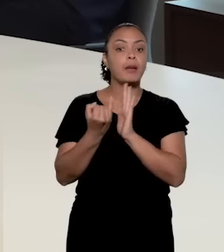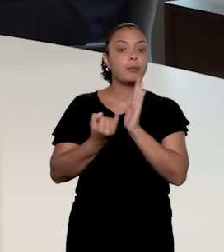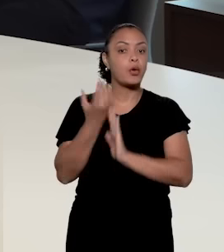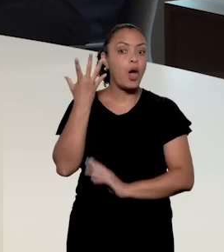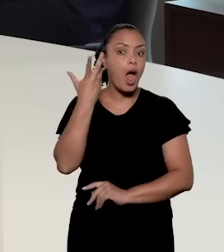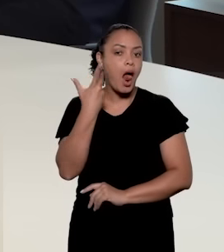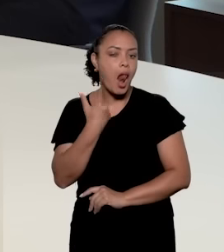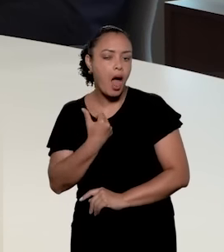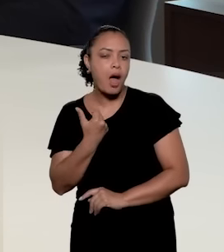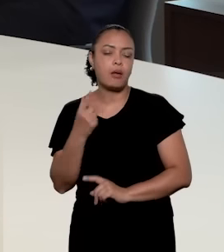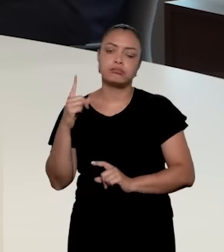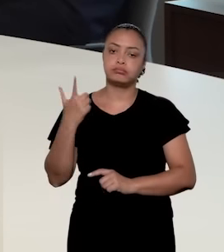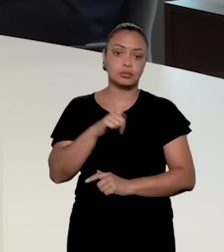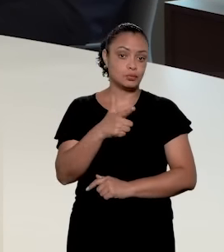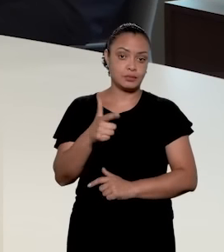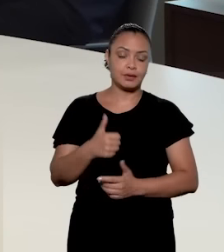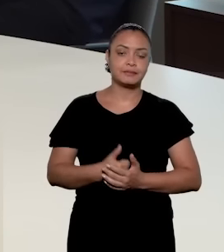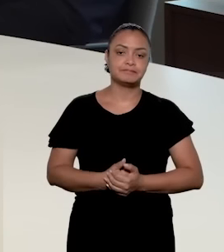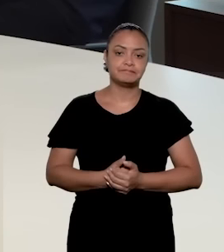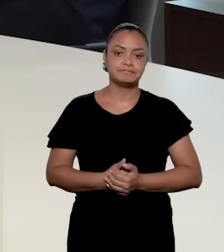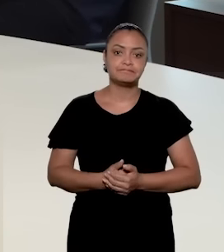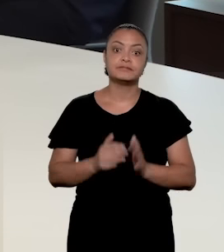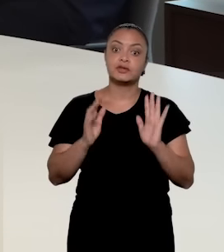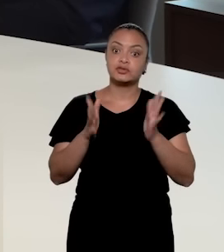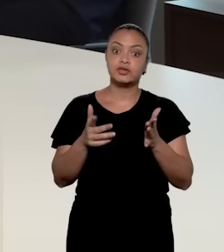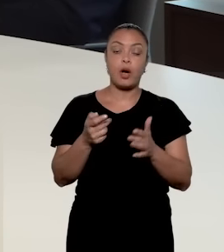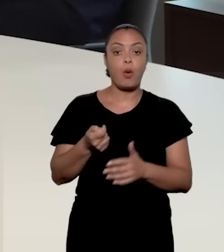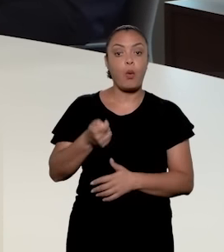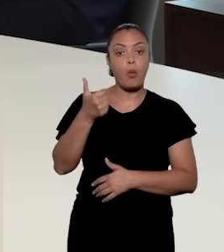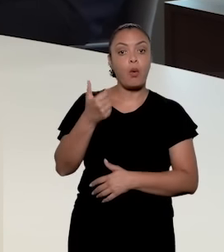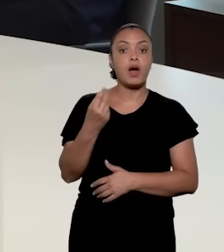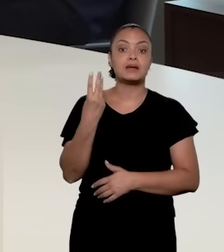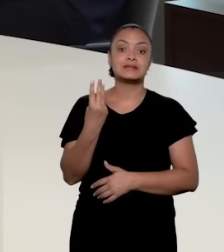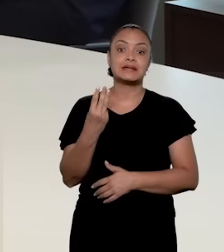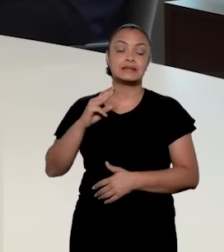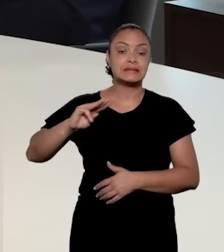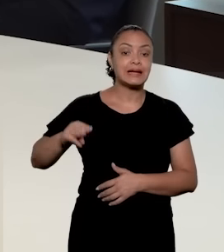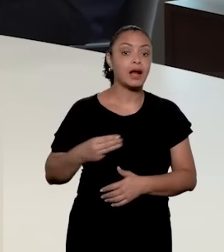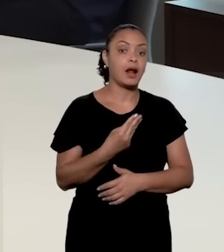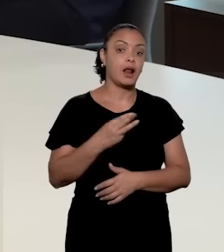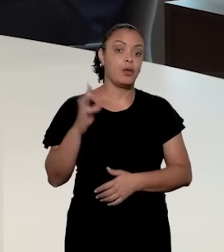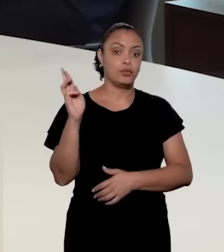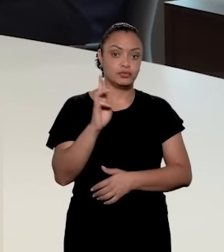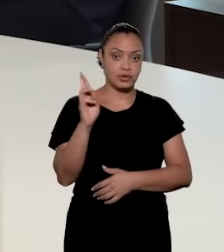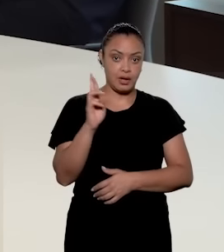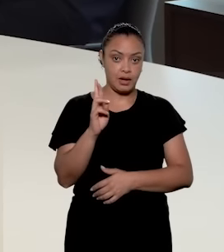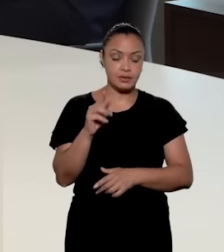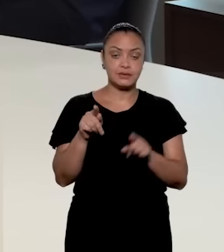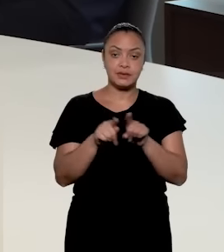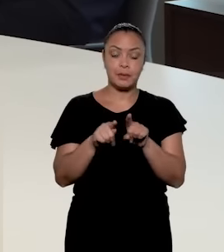Os títulos LCA já chegaram a quase R$ 0,5 trilhão. As CPRs, que é um instrumento que os